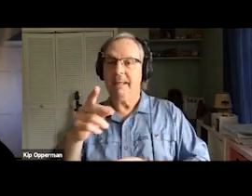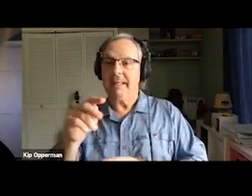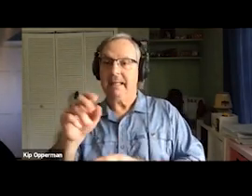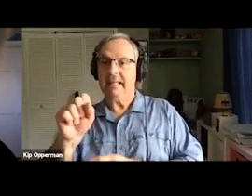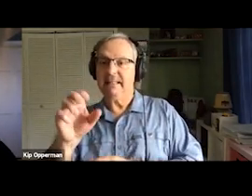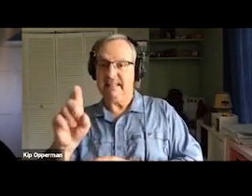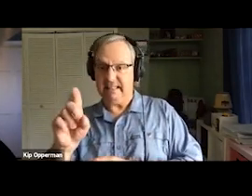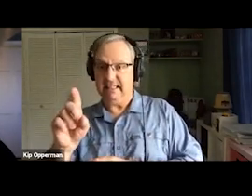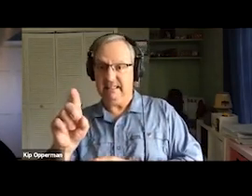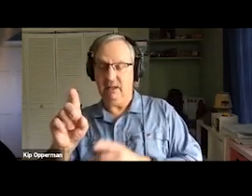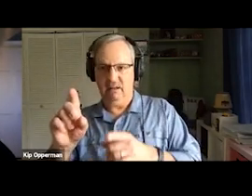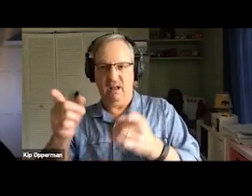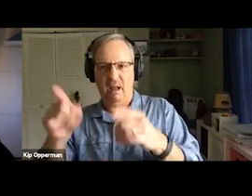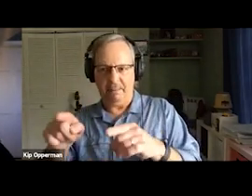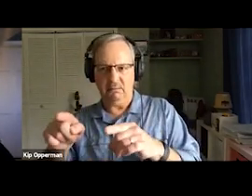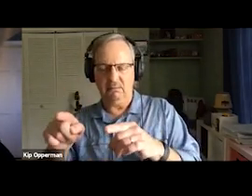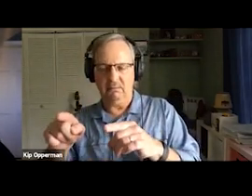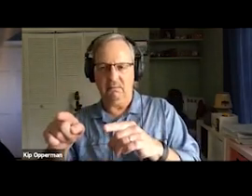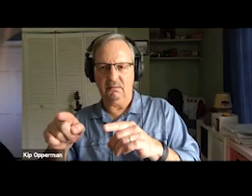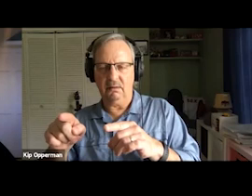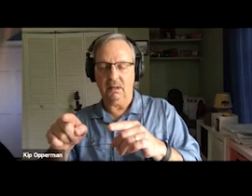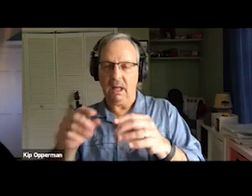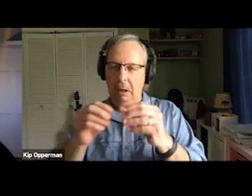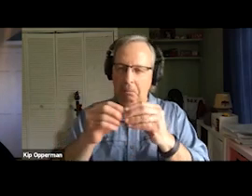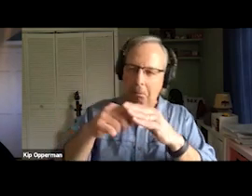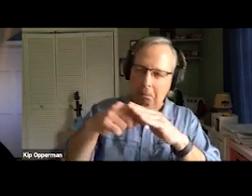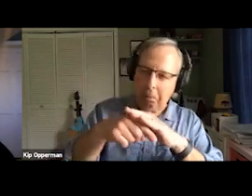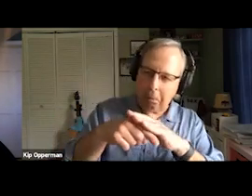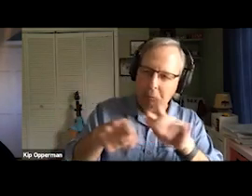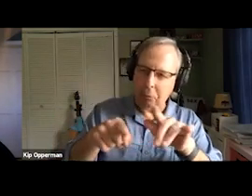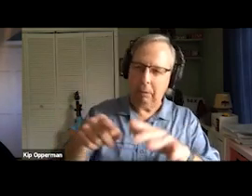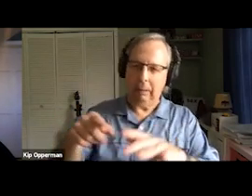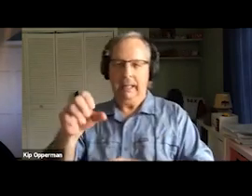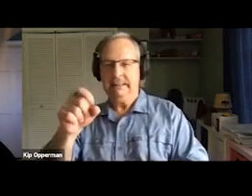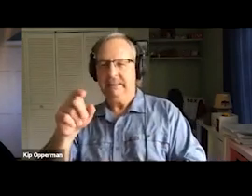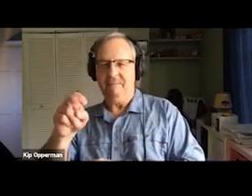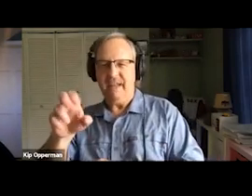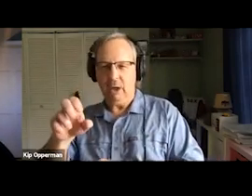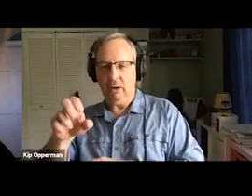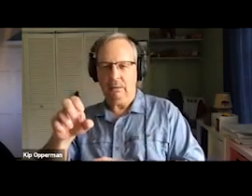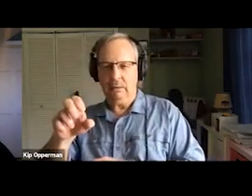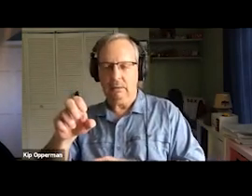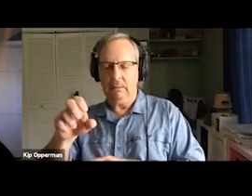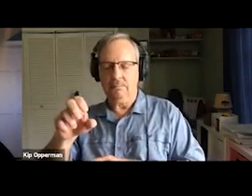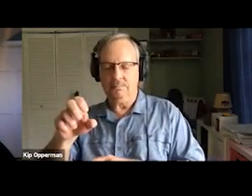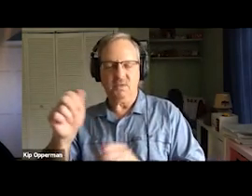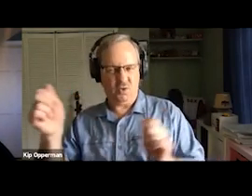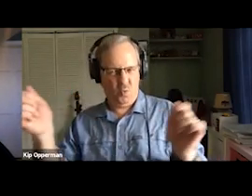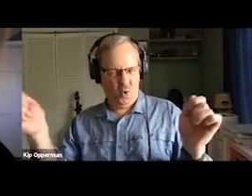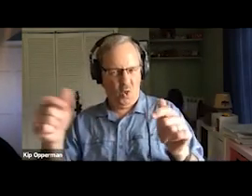y el estrés traumático secundario moderado a severo en todas estas otras piezas.